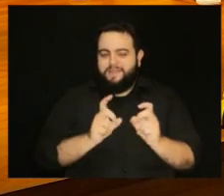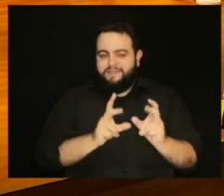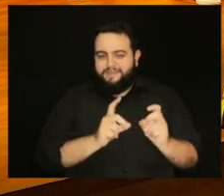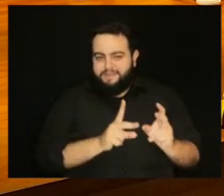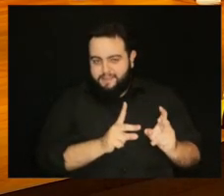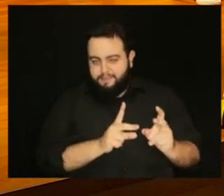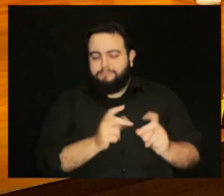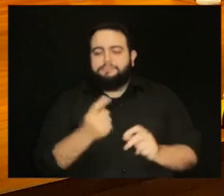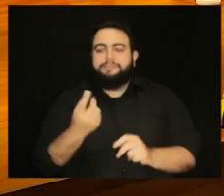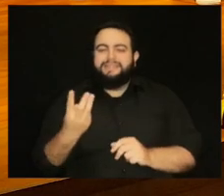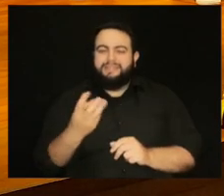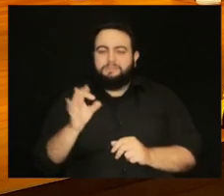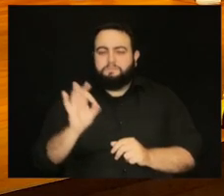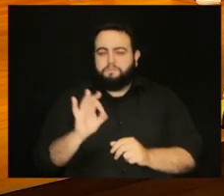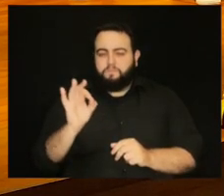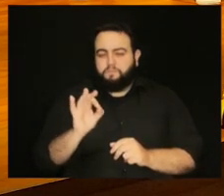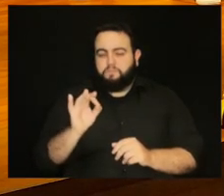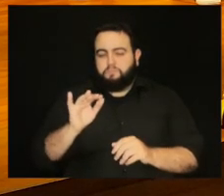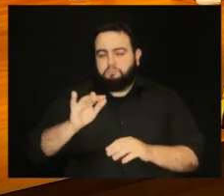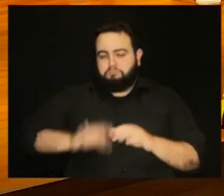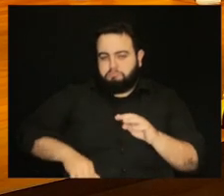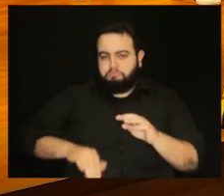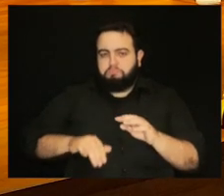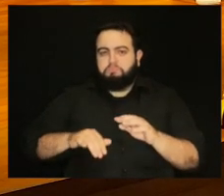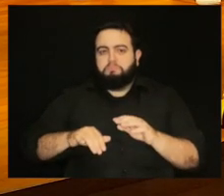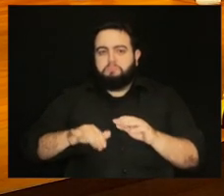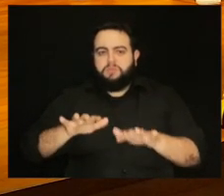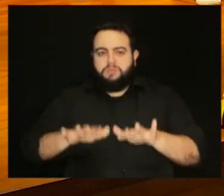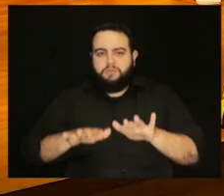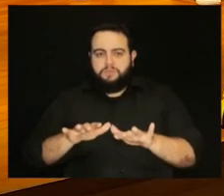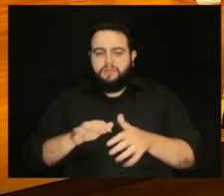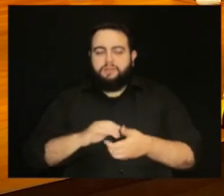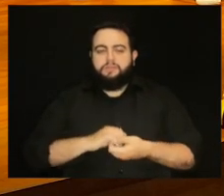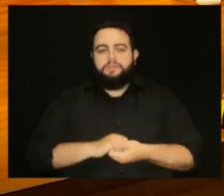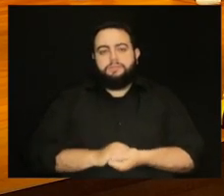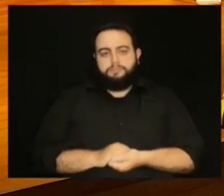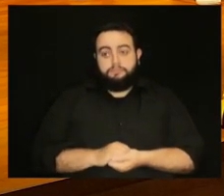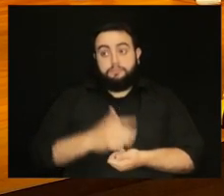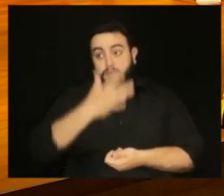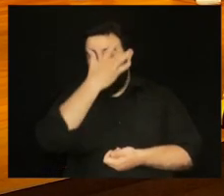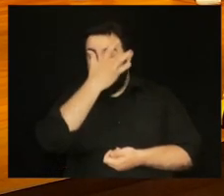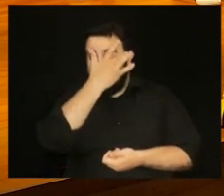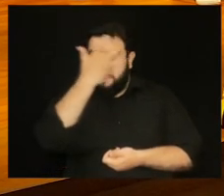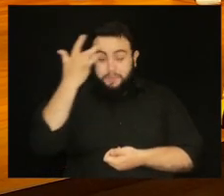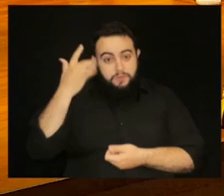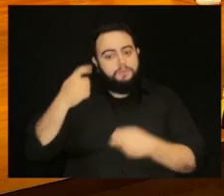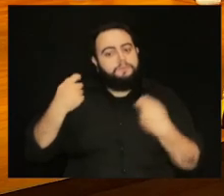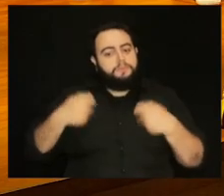preço. Tendo os gramofones as pessoas precisam discos para tocar no gramofone e ele já tava